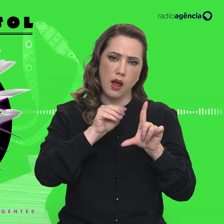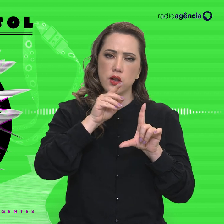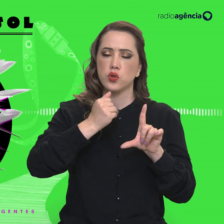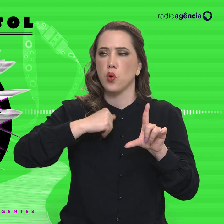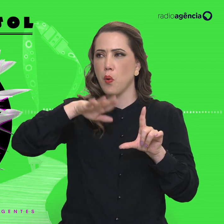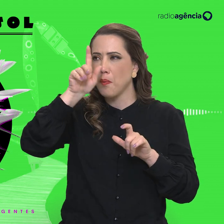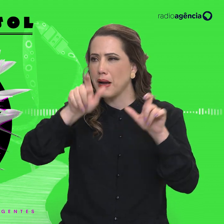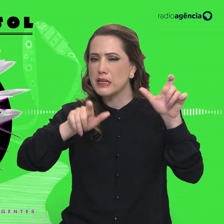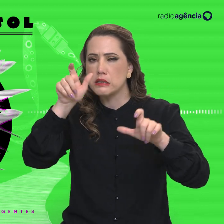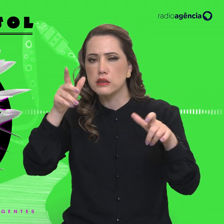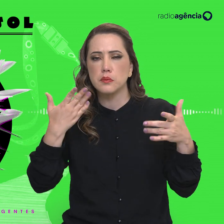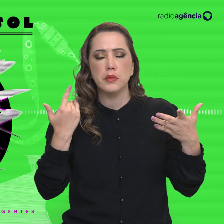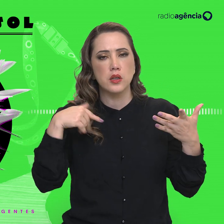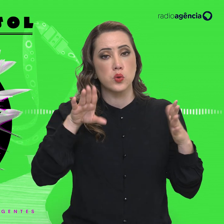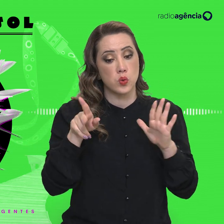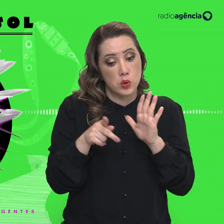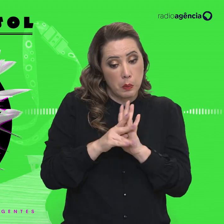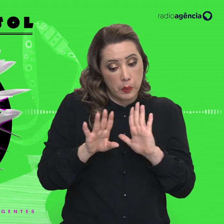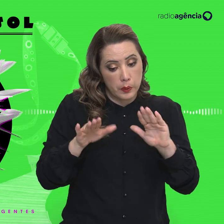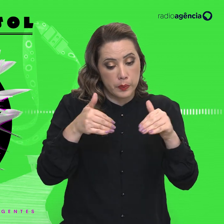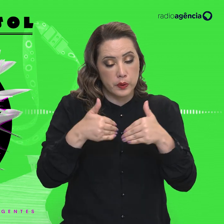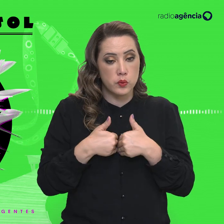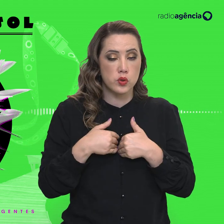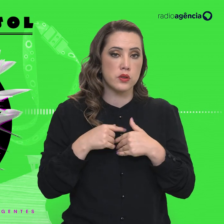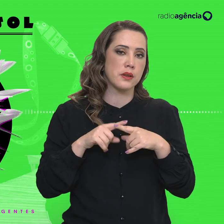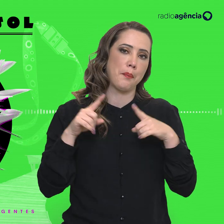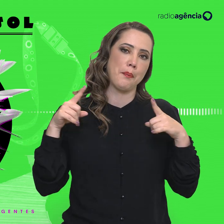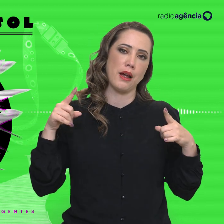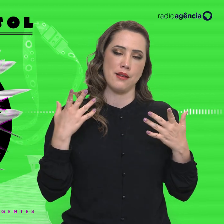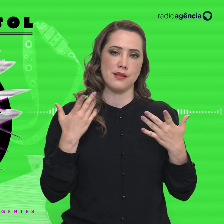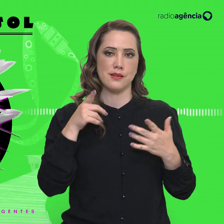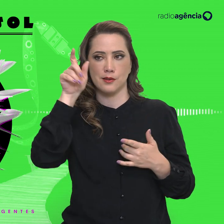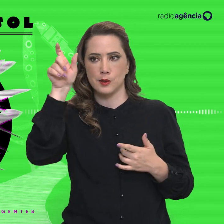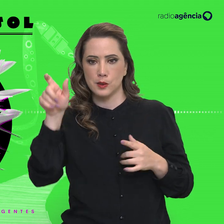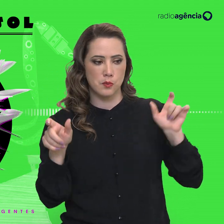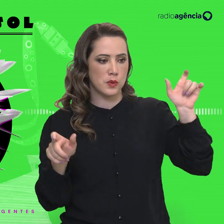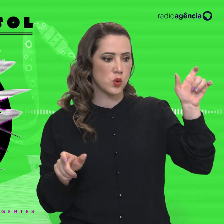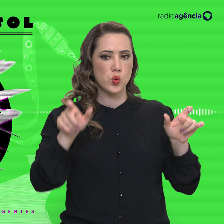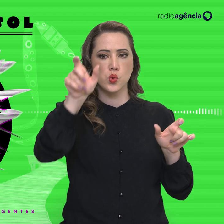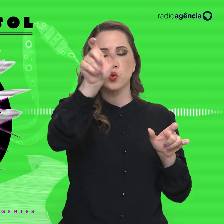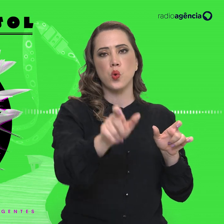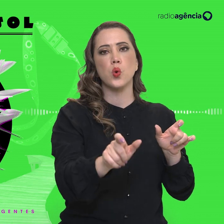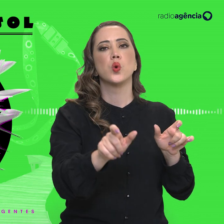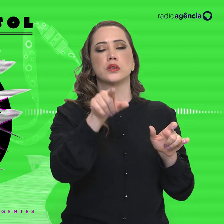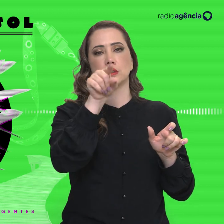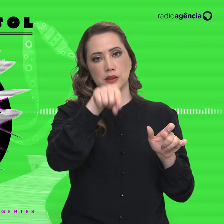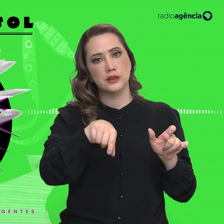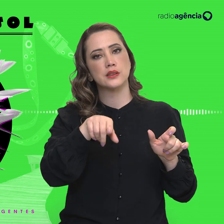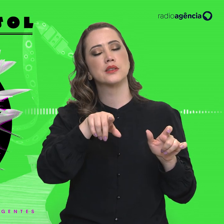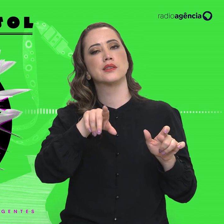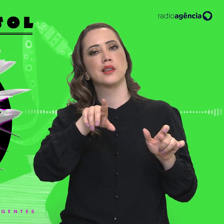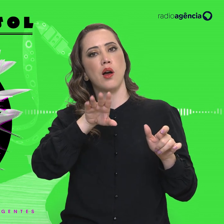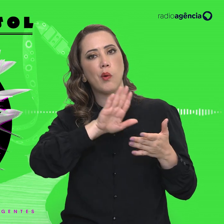de dublagem no espectro autista. Mas os personagens autistas são interpretados por atores autistas.